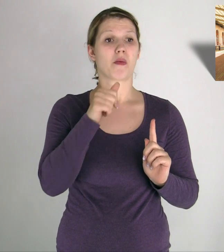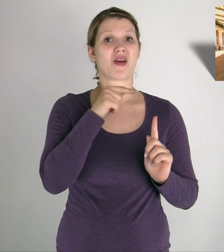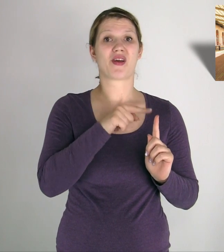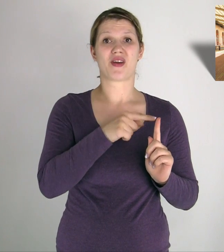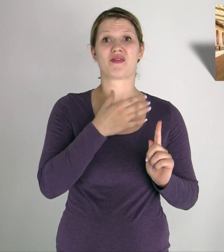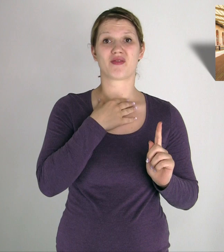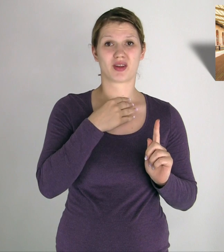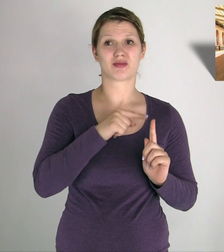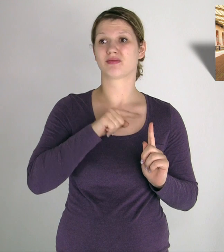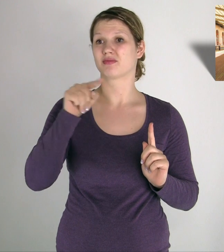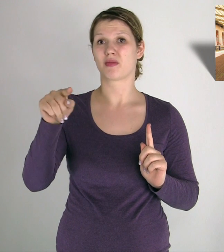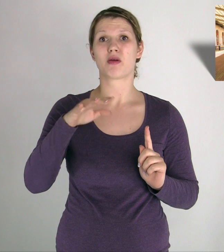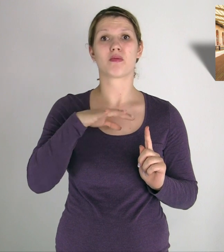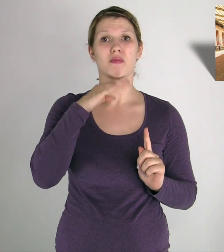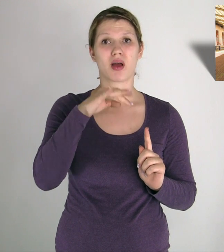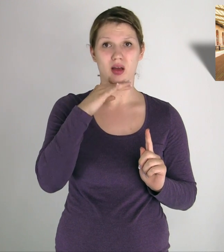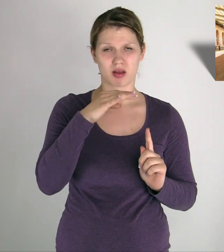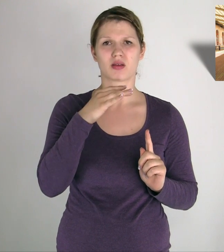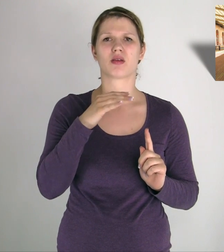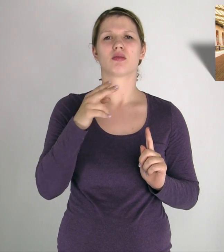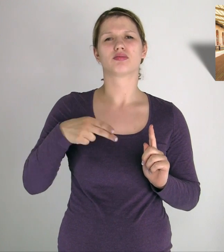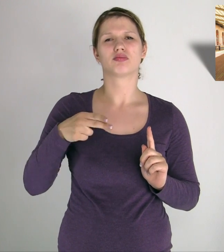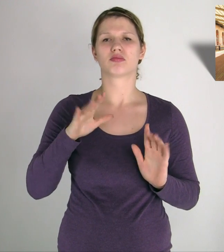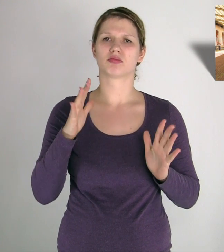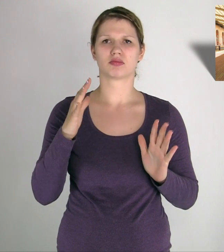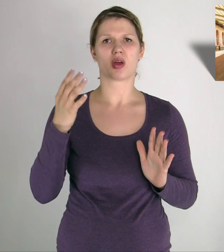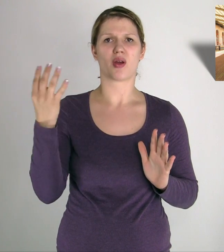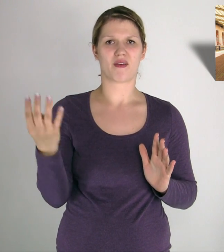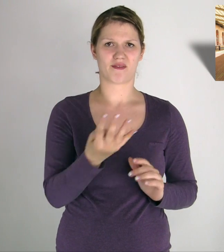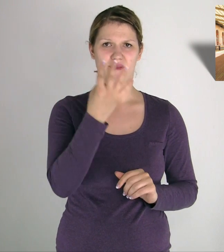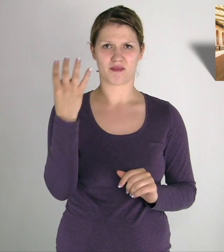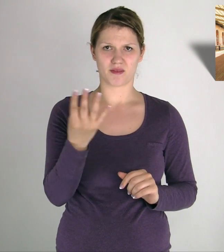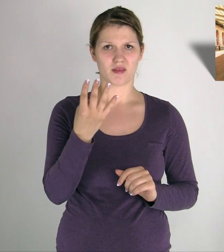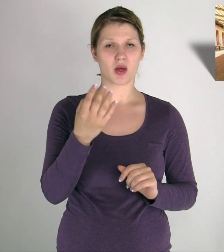Iš Vilniaus į Palangą šis traukinys važiuoja maždaug 4 valandas.